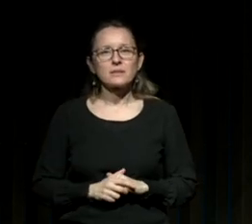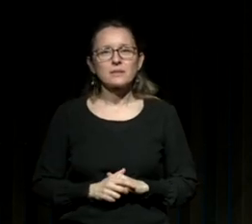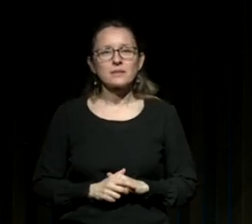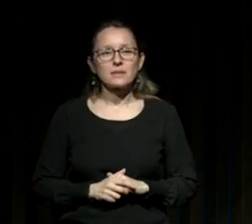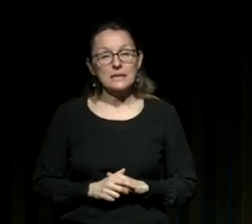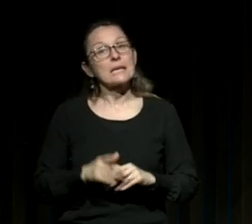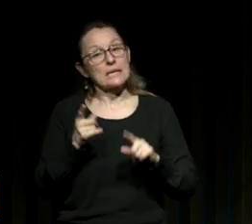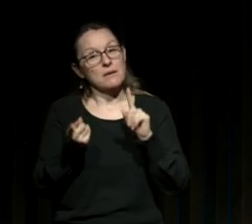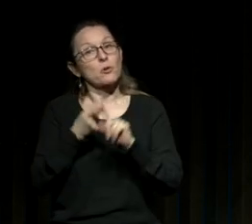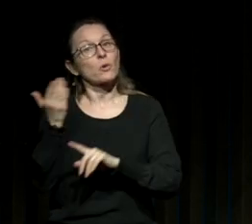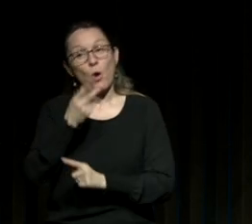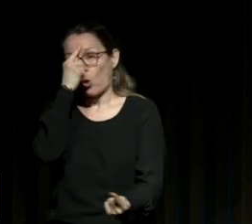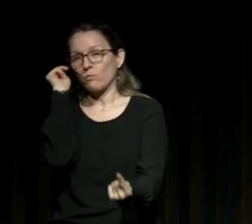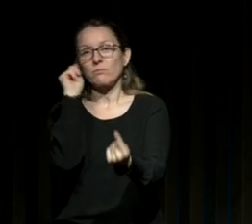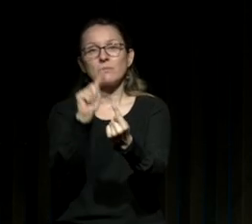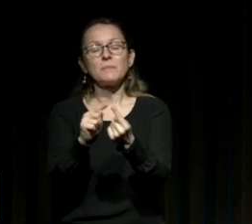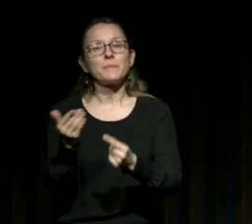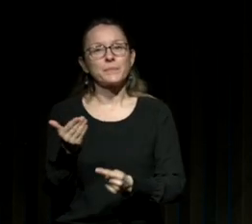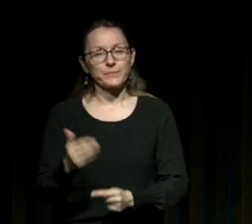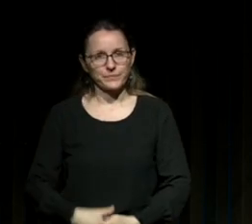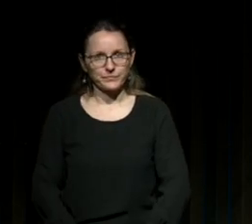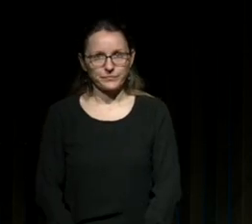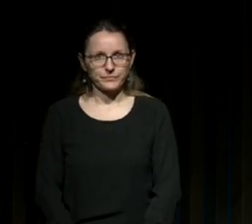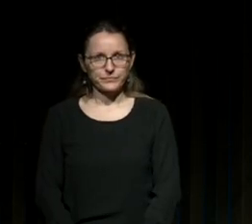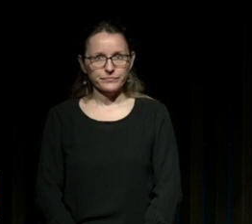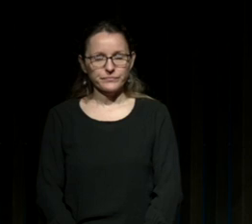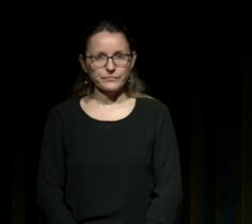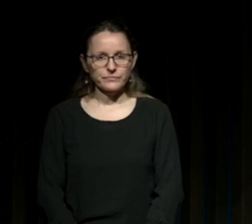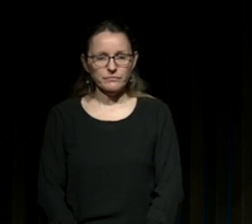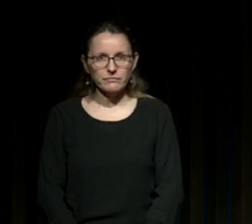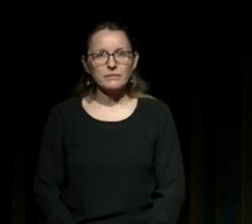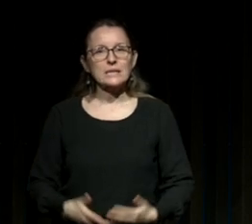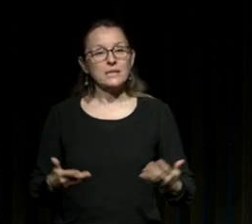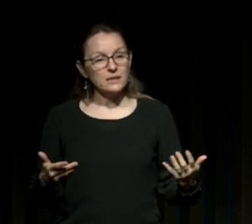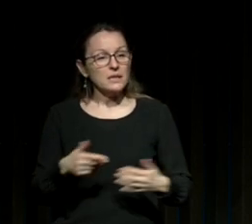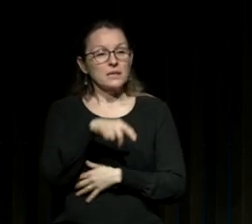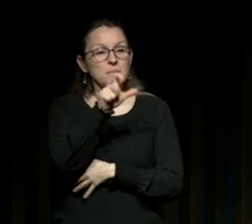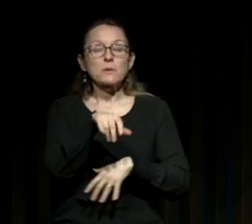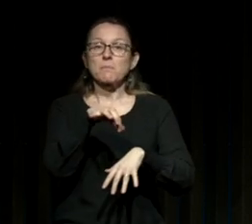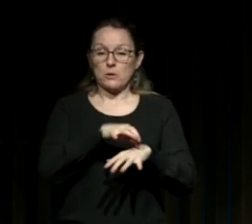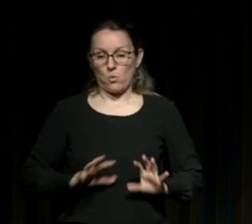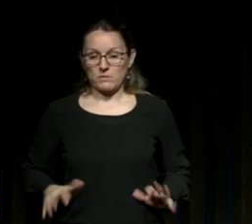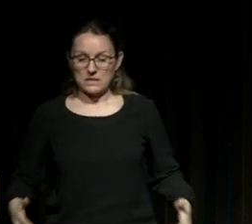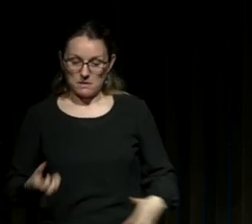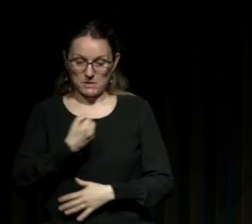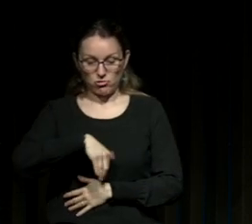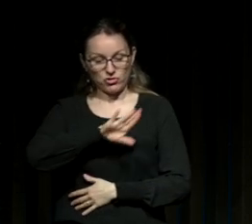l'objectif est l'objectif de la prise en charge d'un patient qui souffre d'obésité paradoxalement